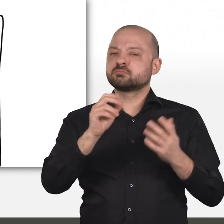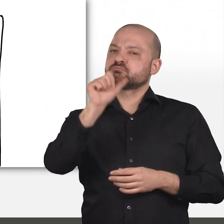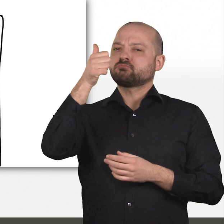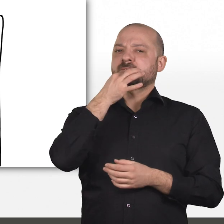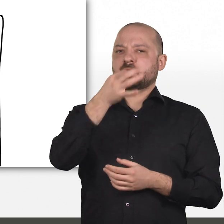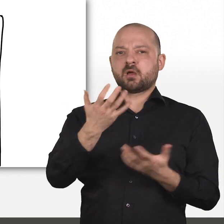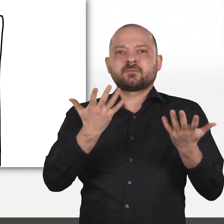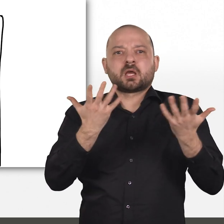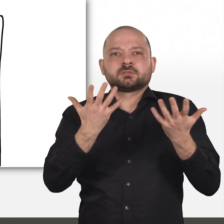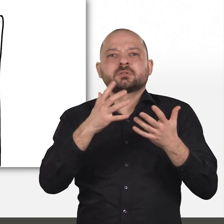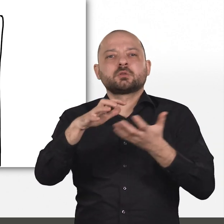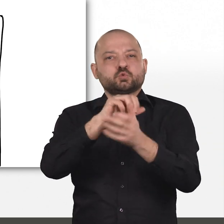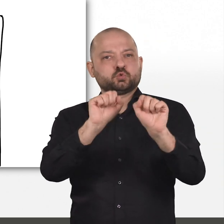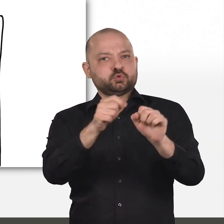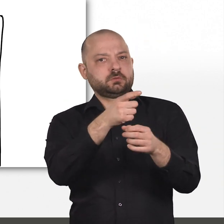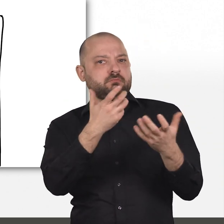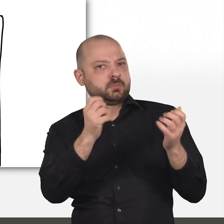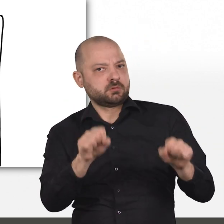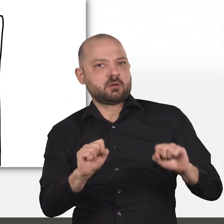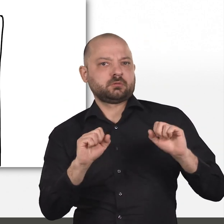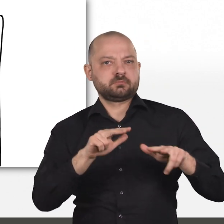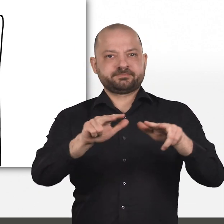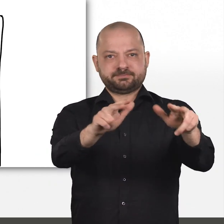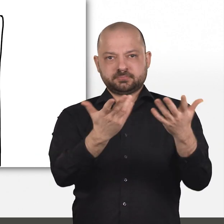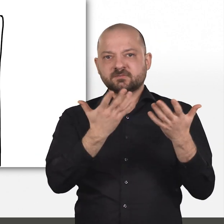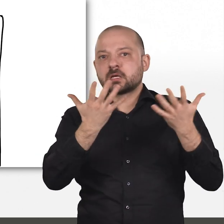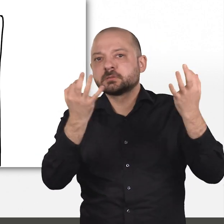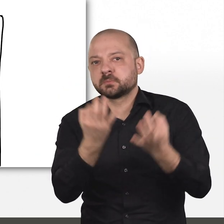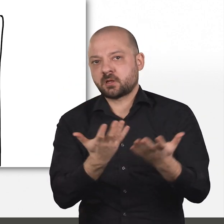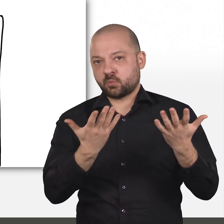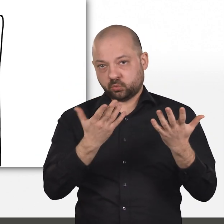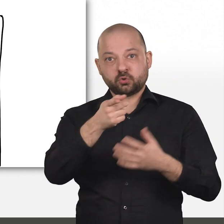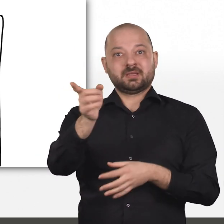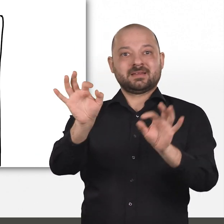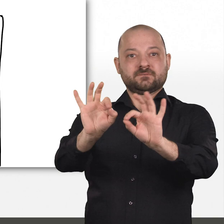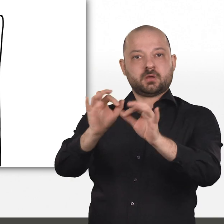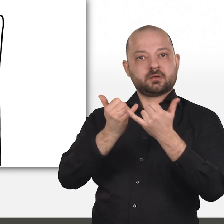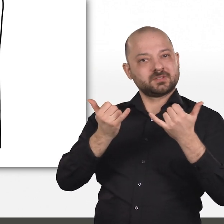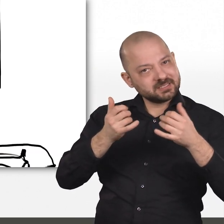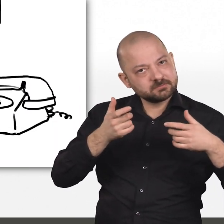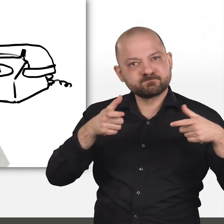Was kann der Katastrophenschutz leisten? Und was braucht er, um Gefahren effizient begegnen zu können?